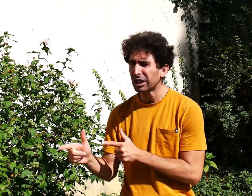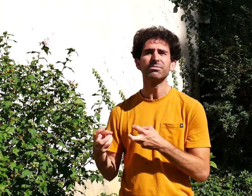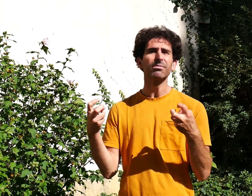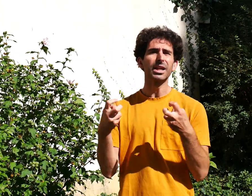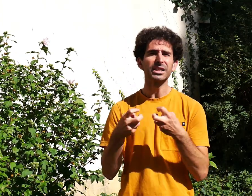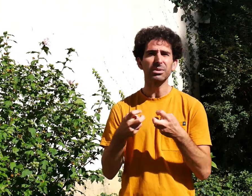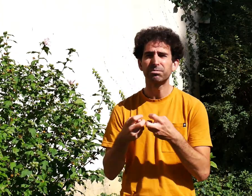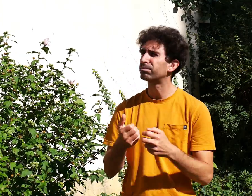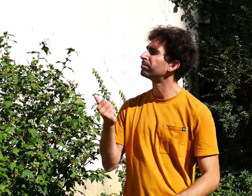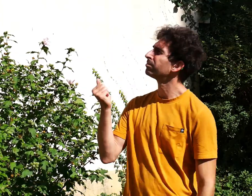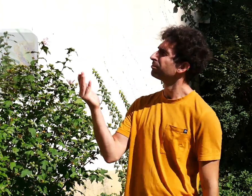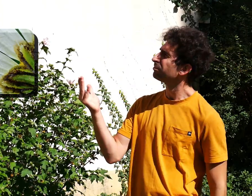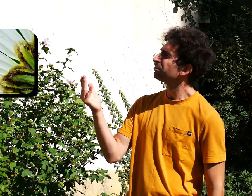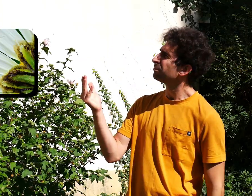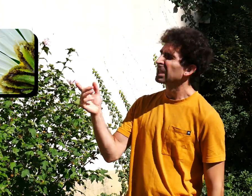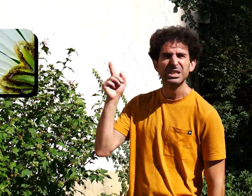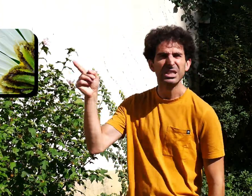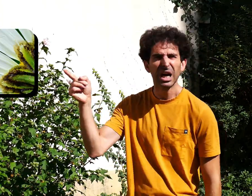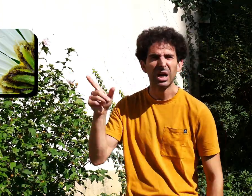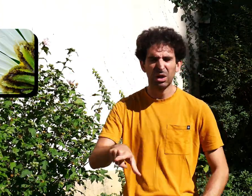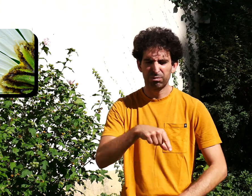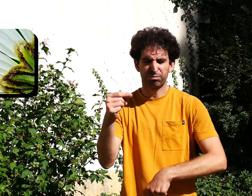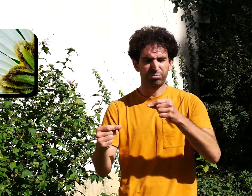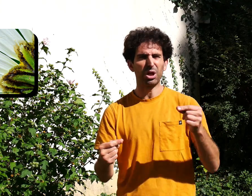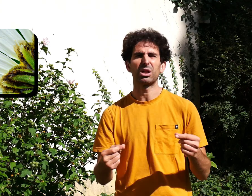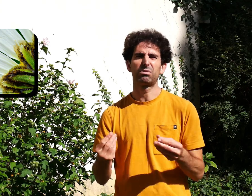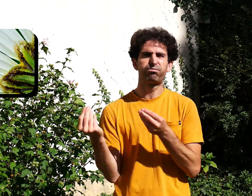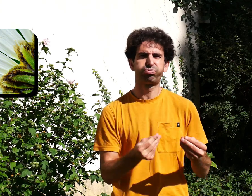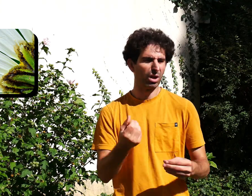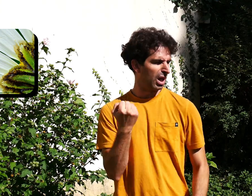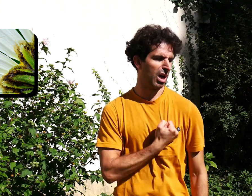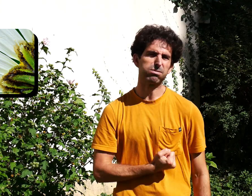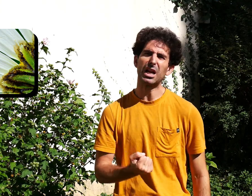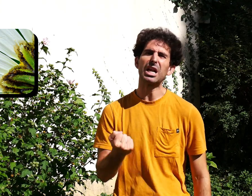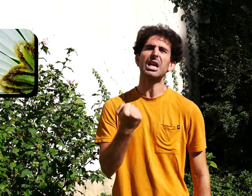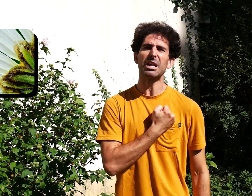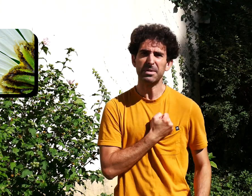comme les pucerons qui abîment les plantes.